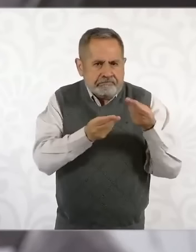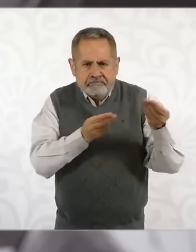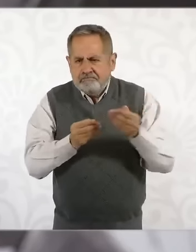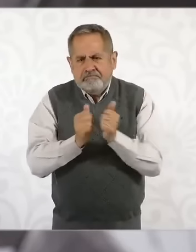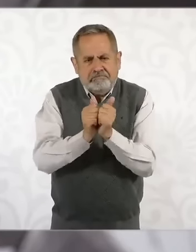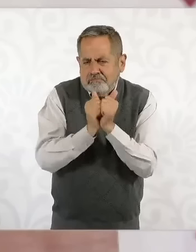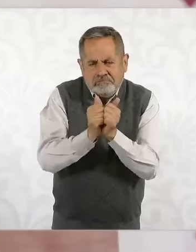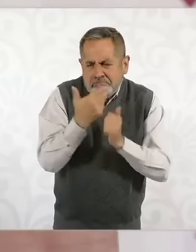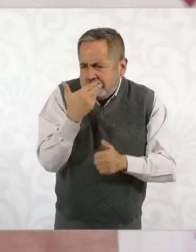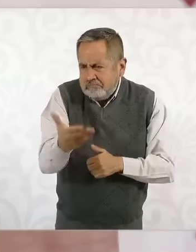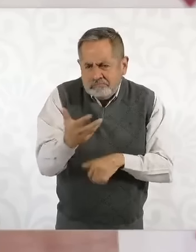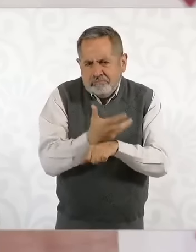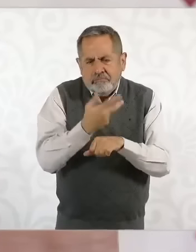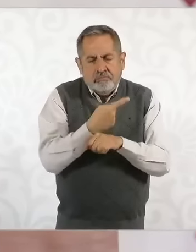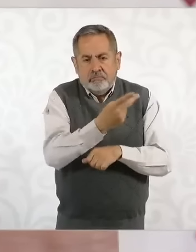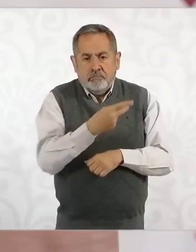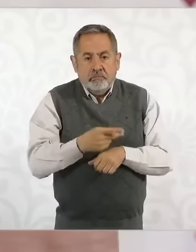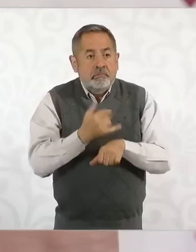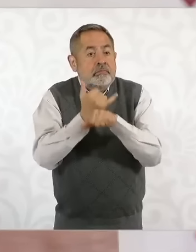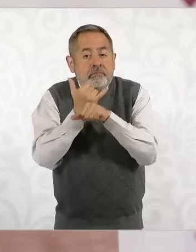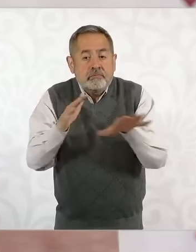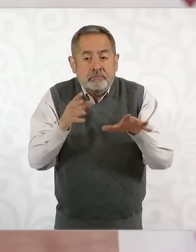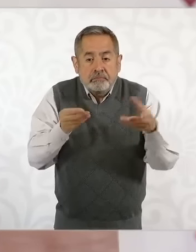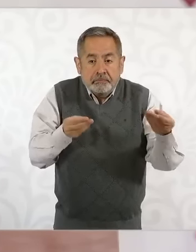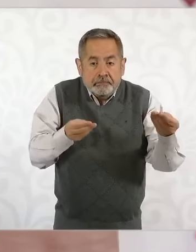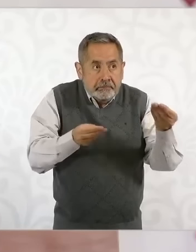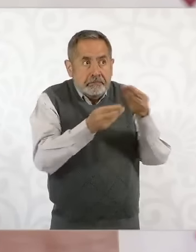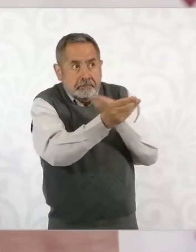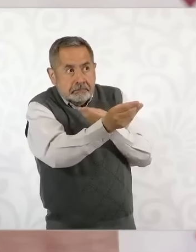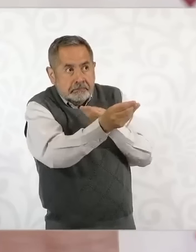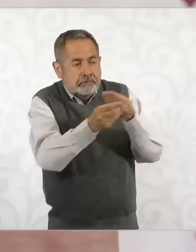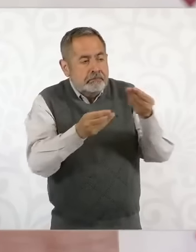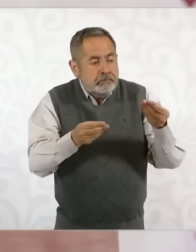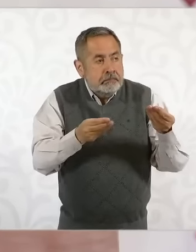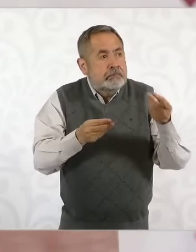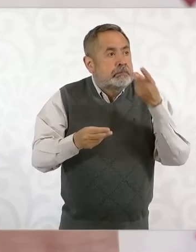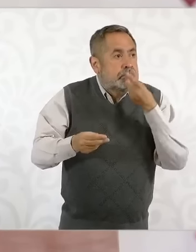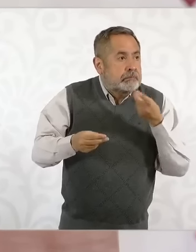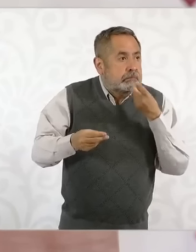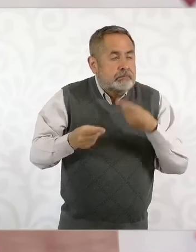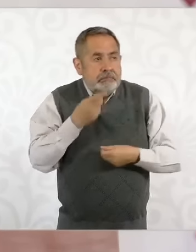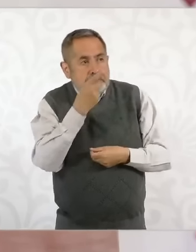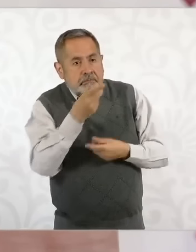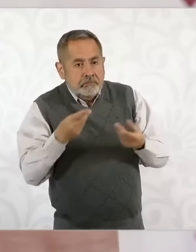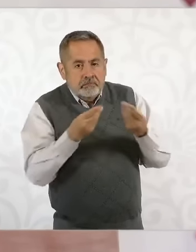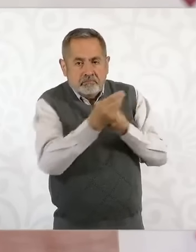Unidos. Hay intercambio de información con respeto a soberanía. ¿Y por qué es importante decir esto?